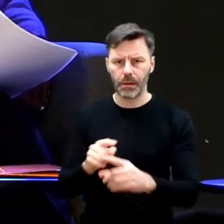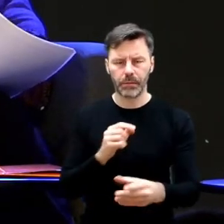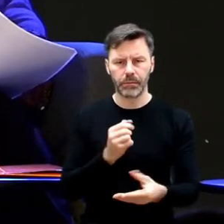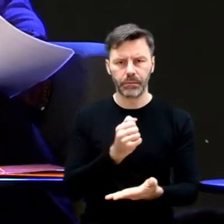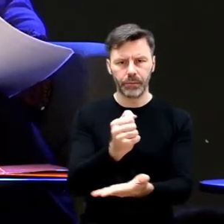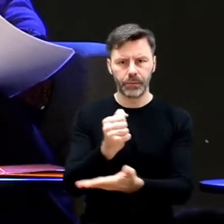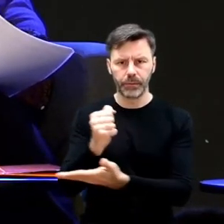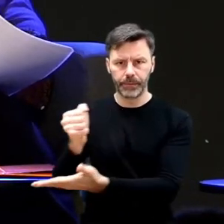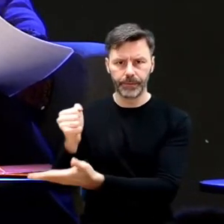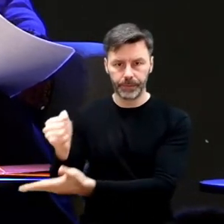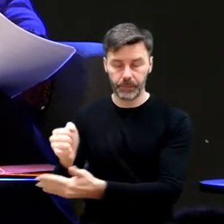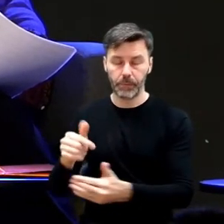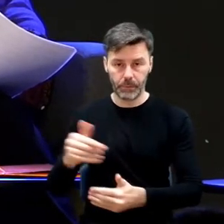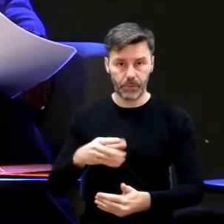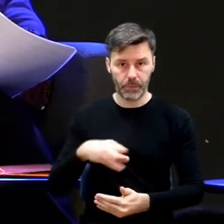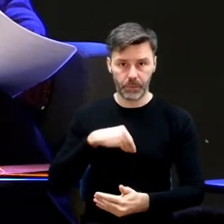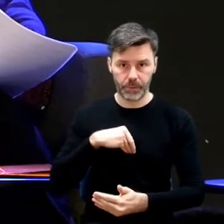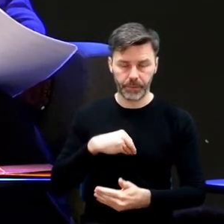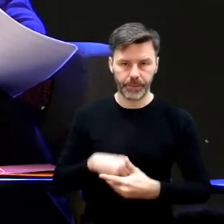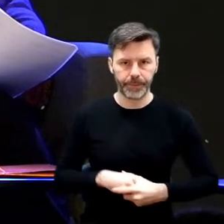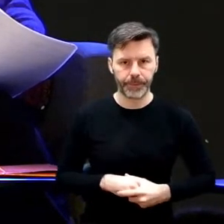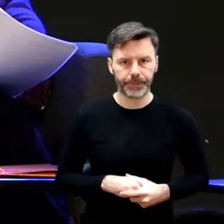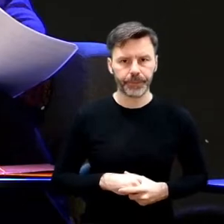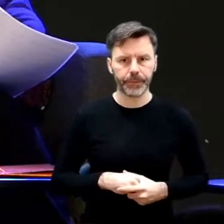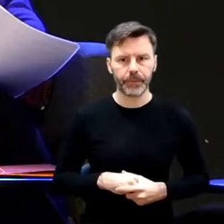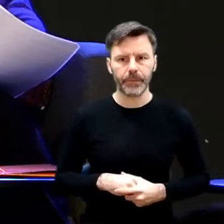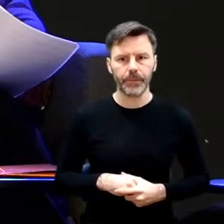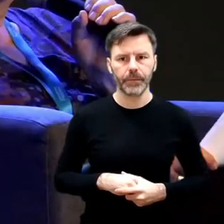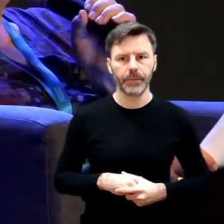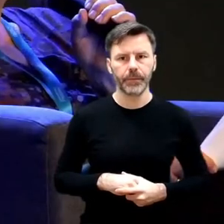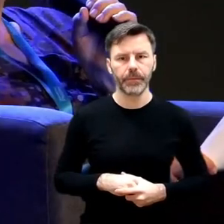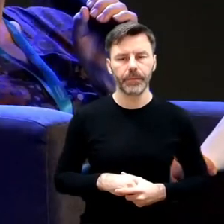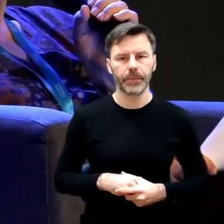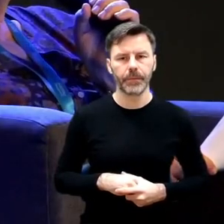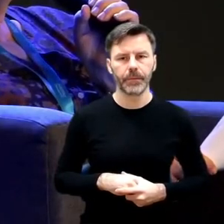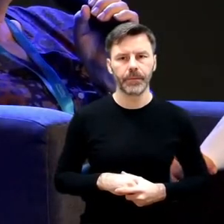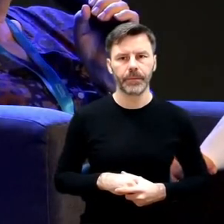w realizację mieszkalnictwa społecznego.